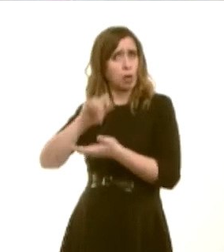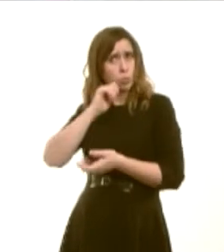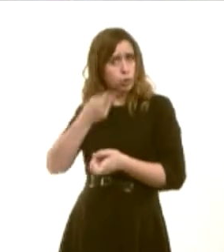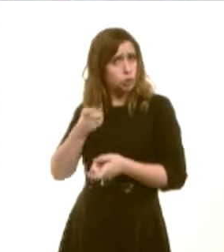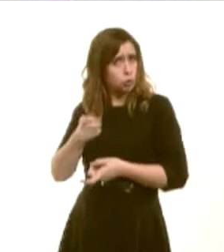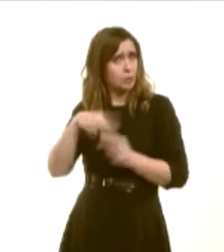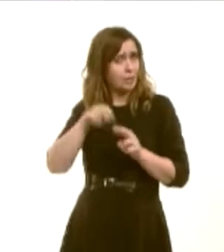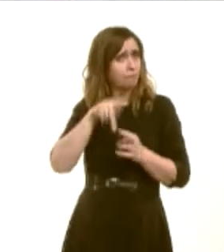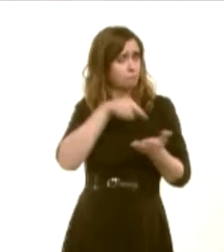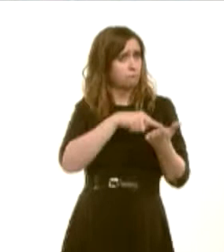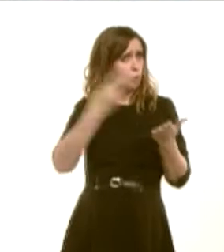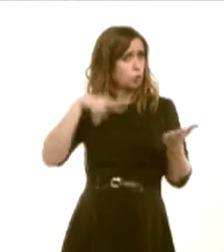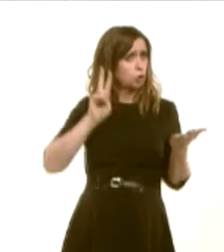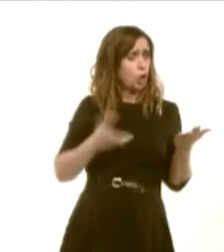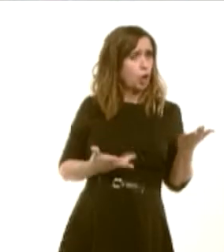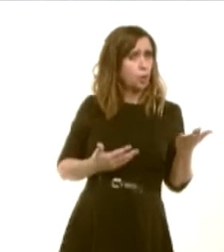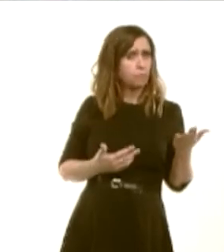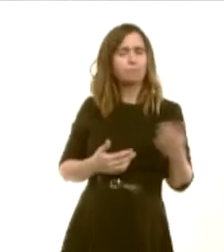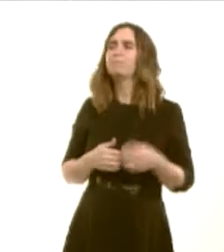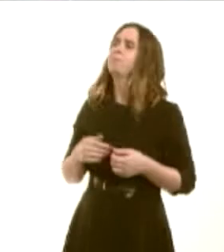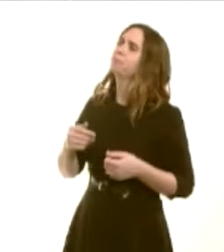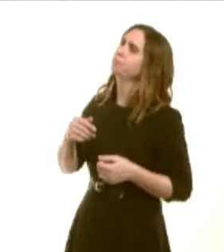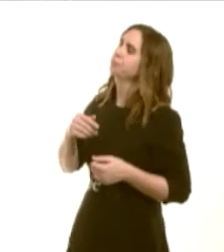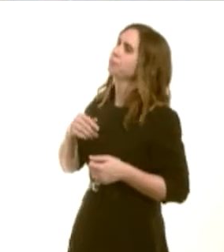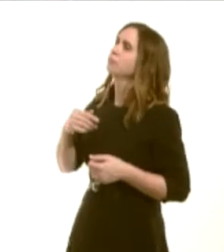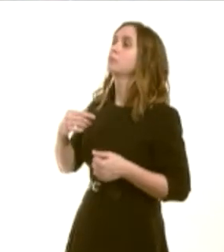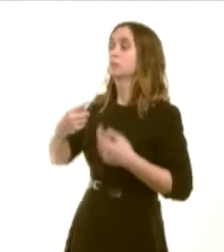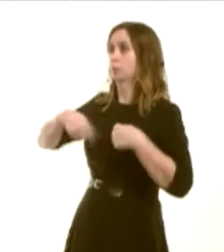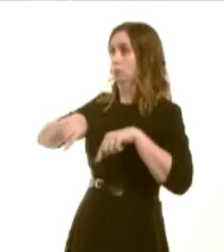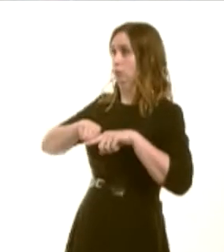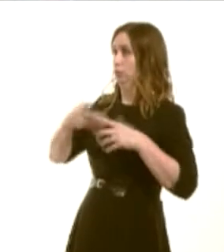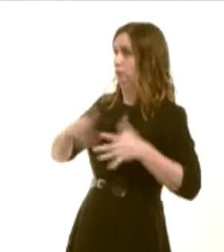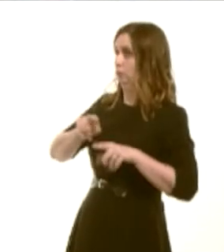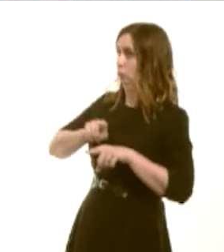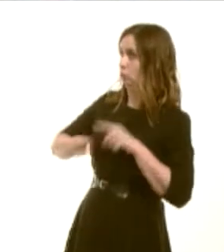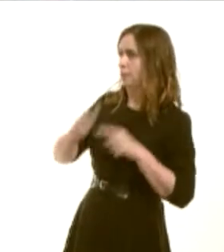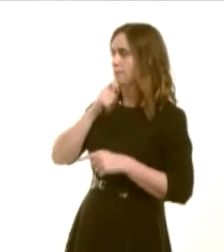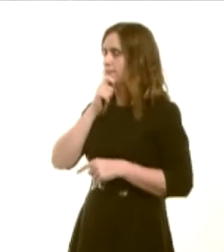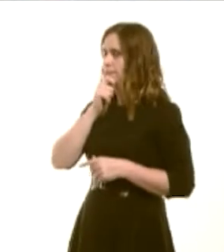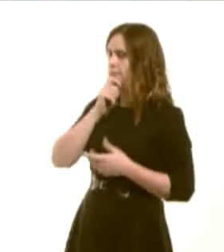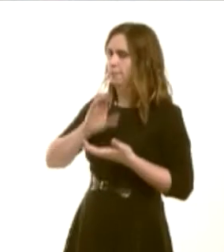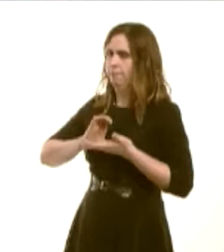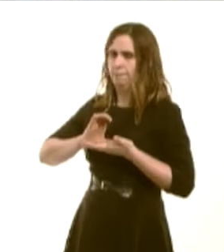yw blaenoriaethu lle y dylaiír arian gael ei hala. Rym ni wedi gwneud hynny wrth sicrhau